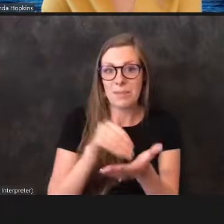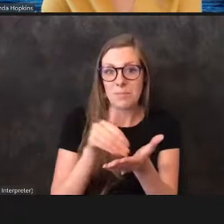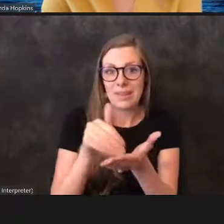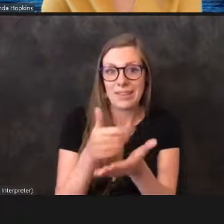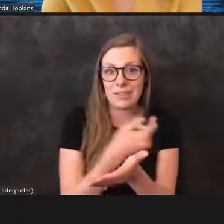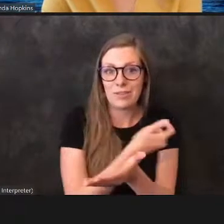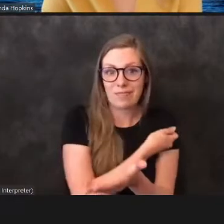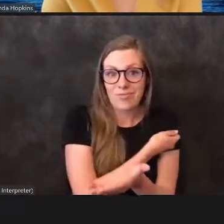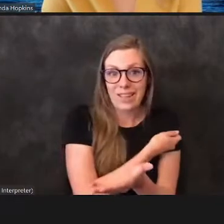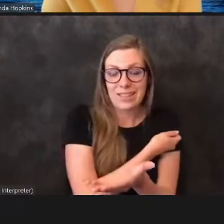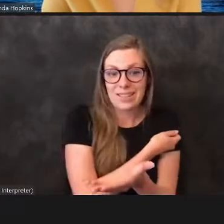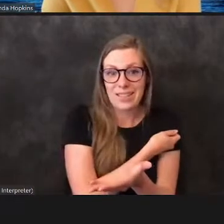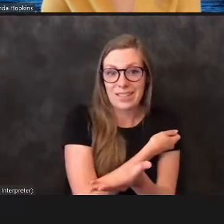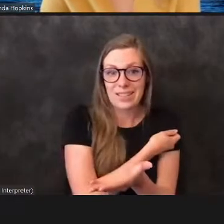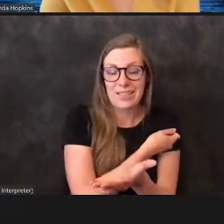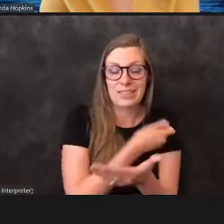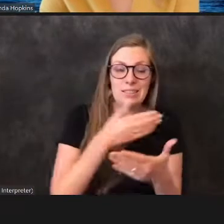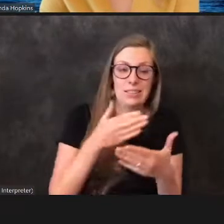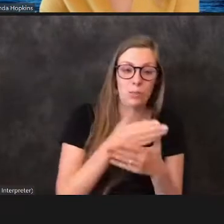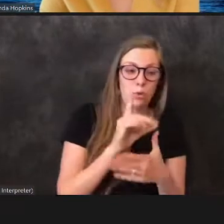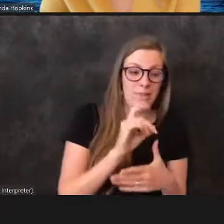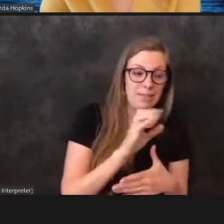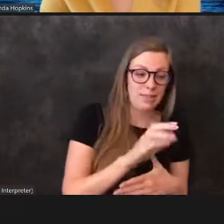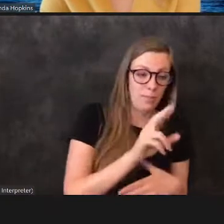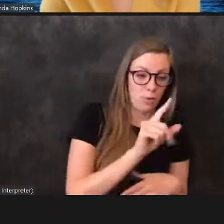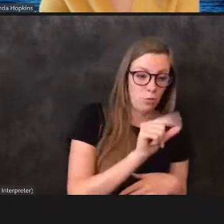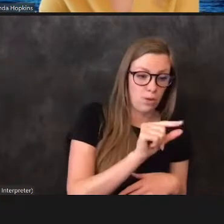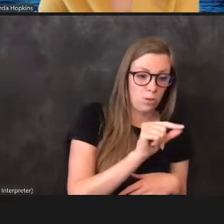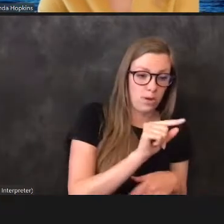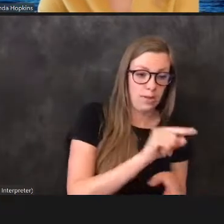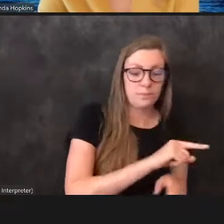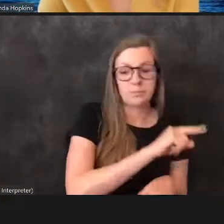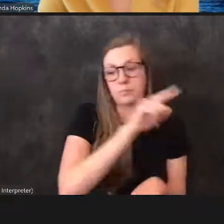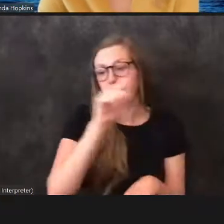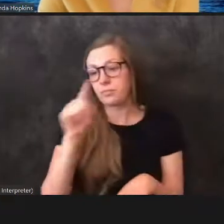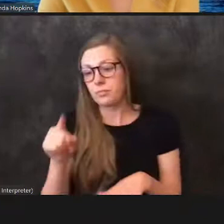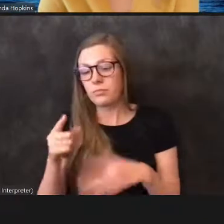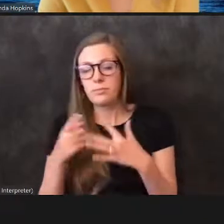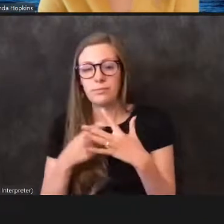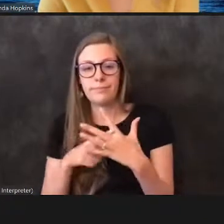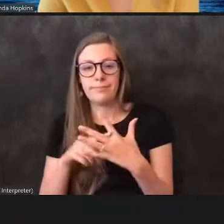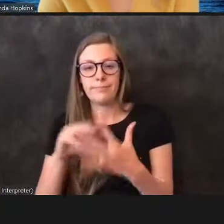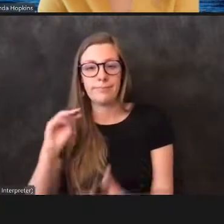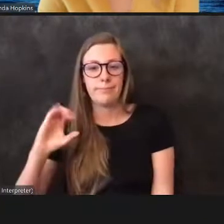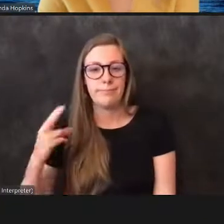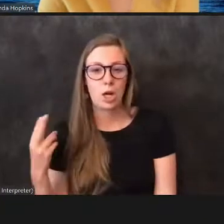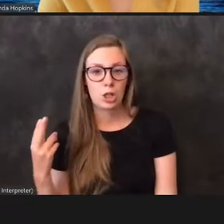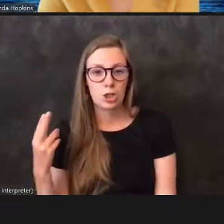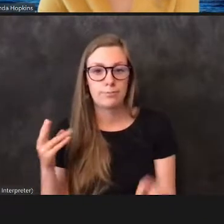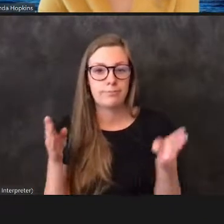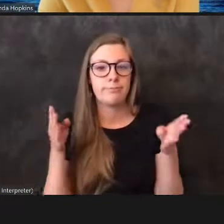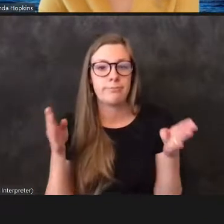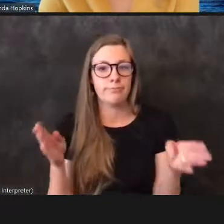en los brazos entre diciembre del 2020 y tempranamente este mes de marzo.